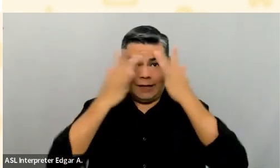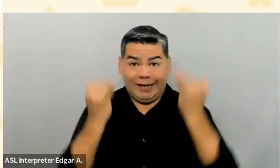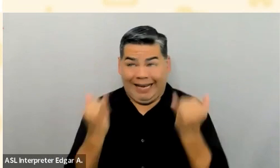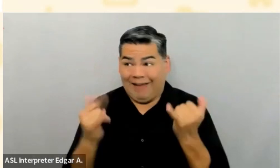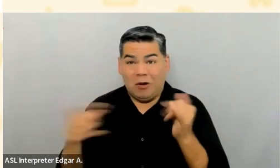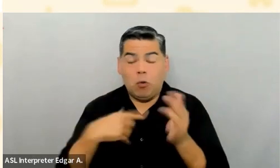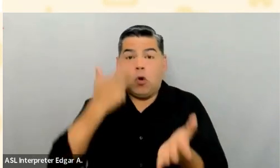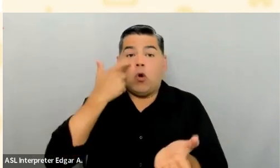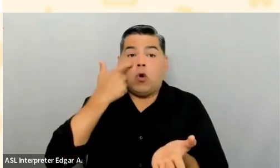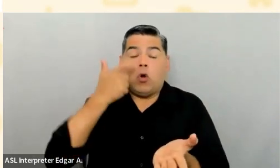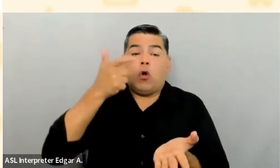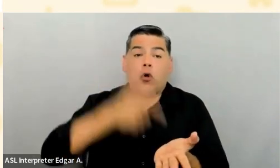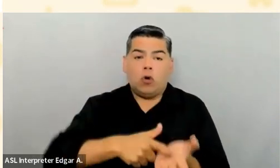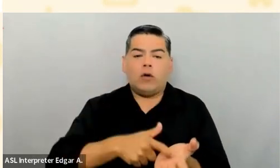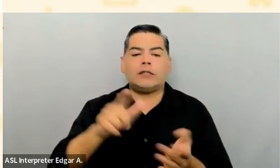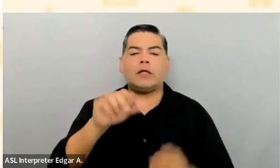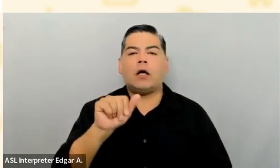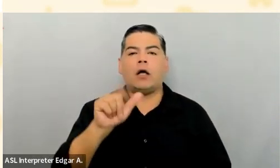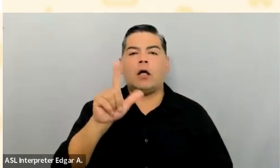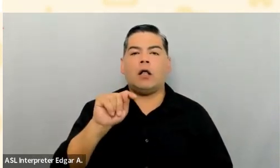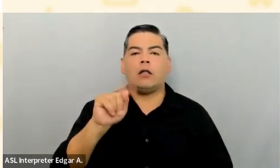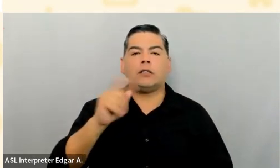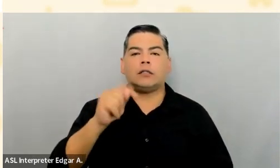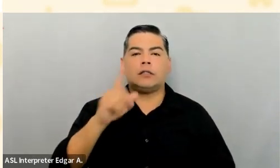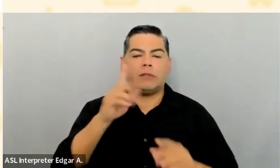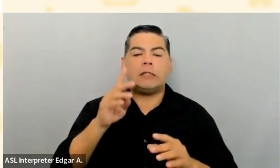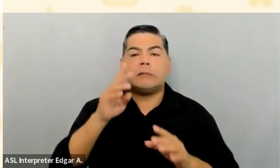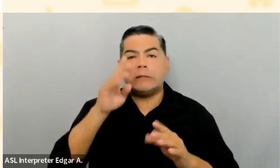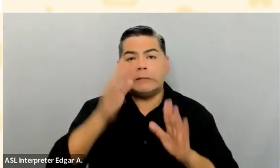si se ha generado un texto alternativo y dirá, ¿Estás seguro de que quieres éste?